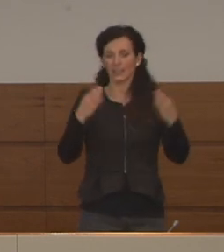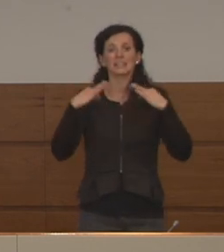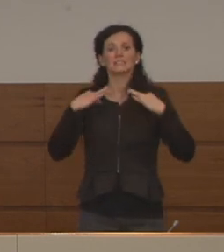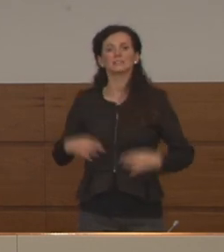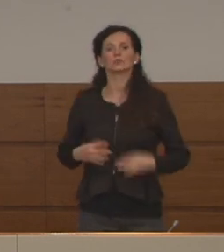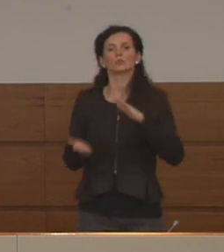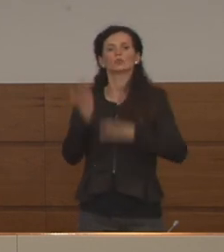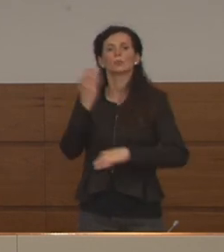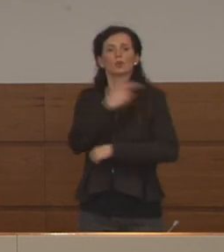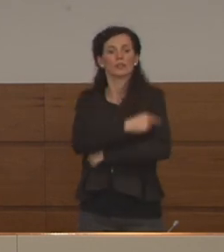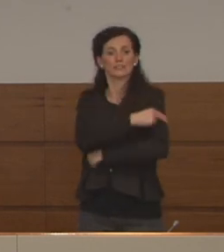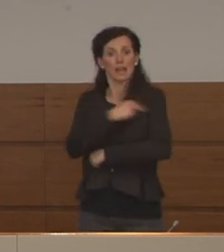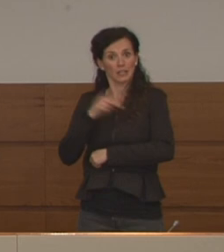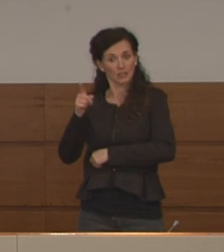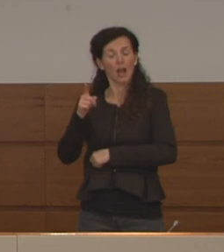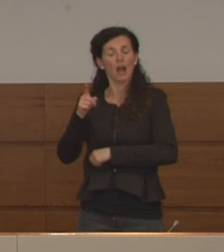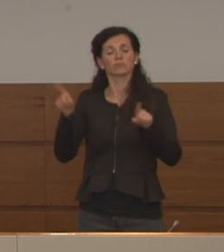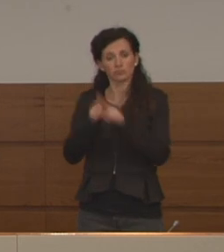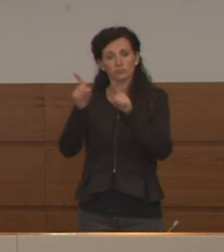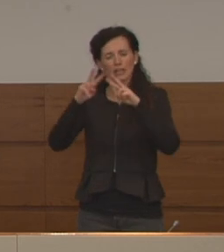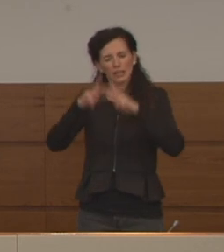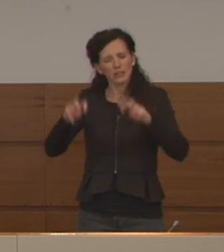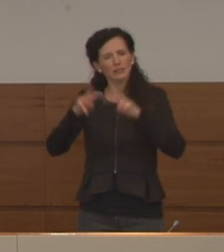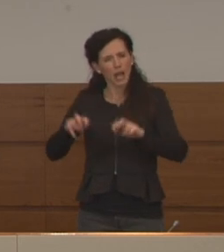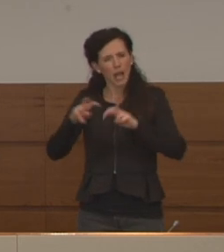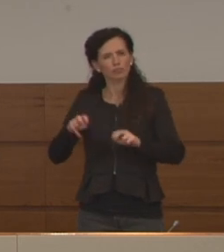Sanità sta facendo un'indagine approfondita sulle condizioni dei